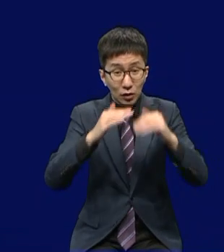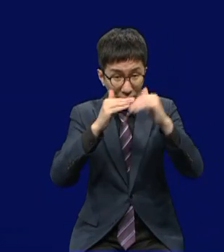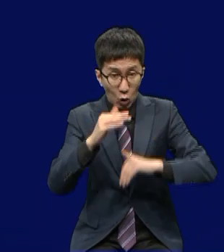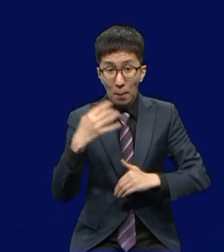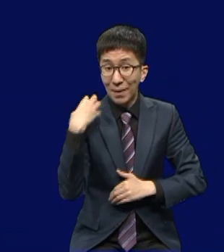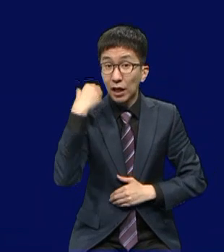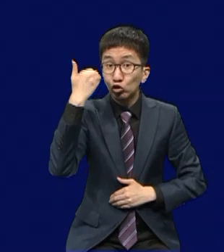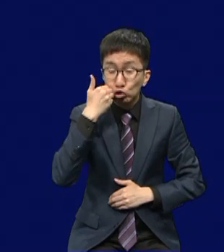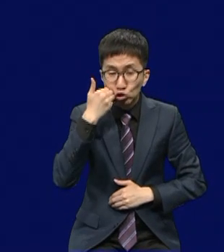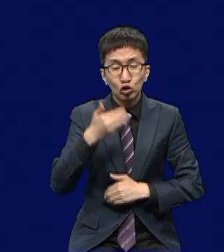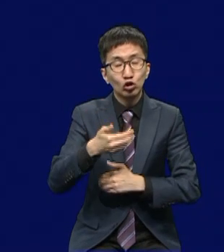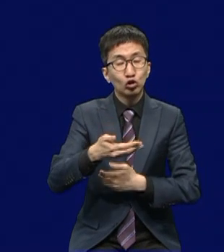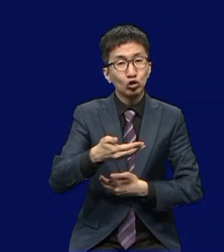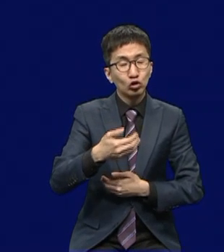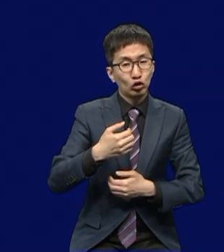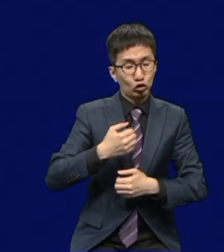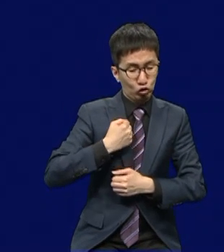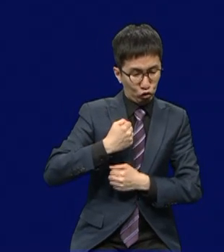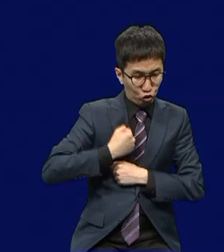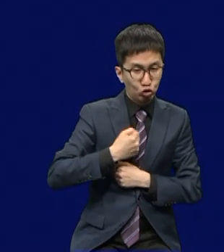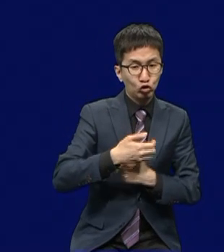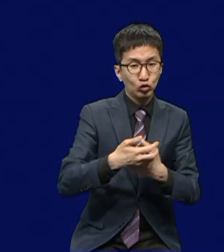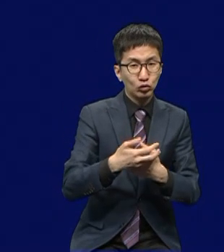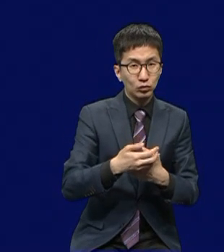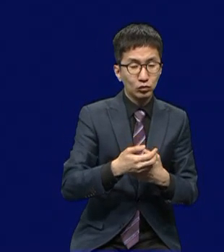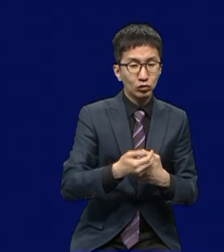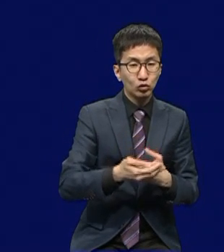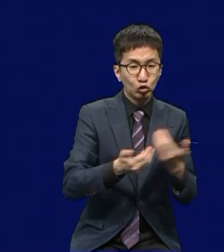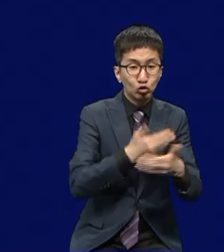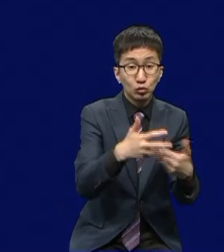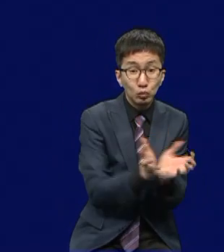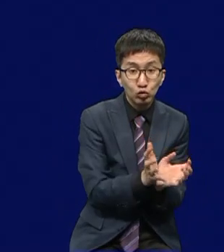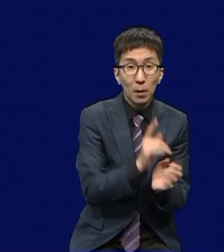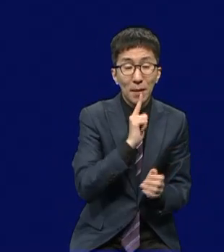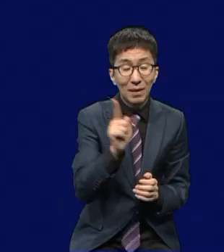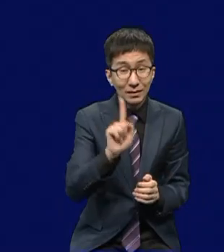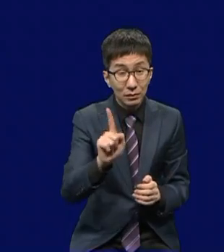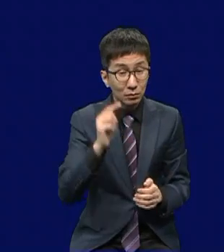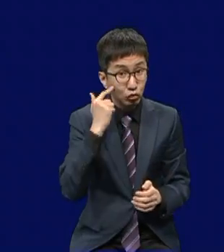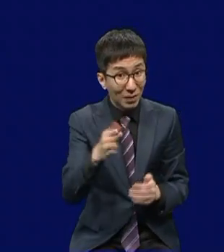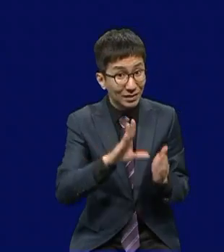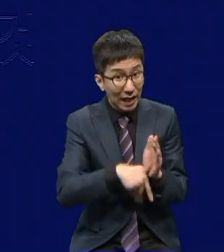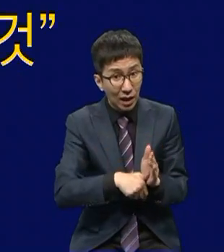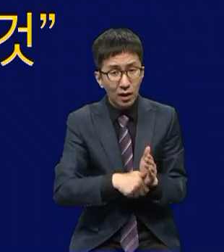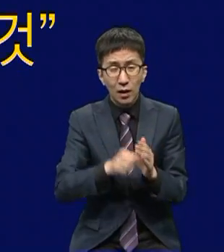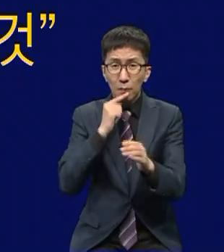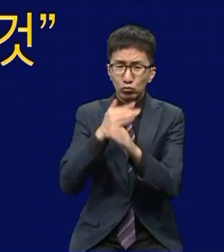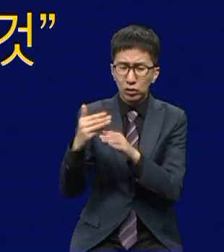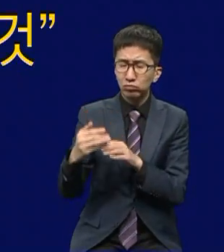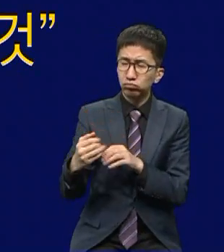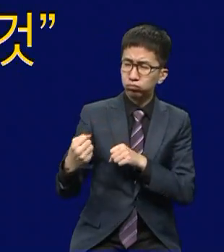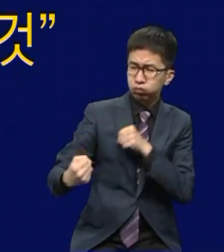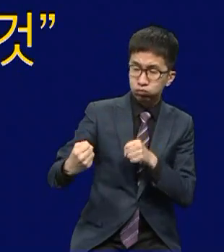국무부는 종전 선언 입장을 묻는 SBS 질의에 북한의 적대적 의도가 없다는 등의